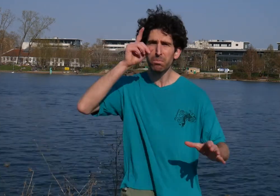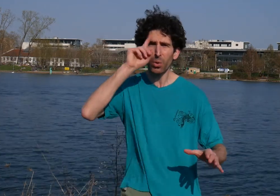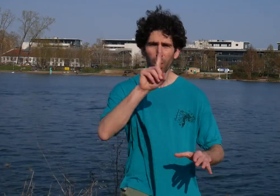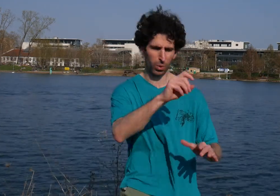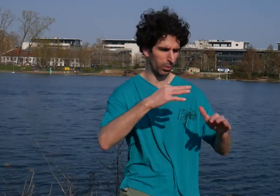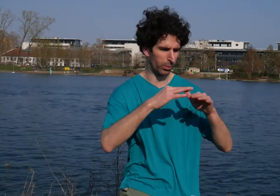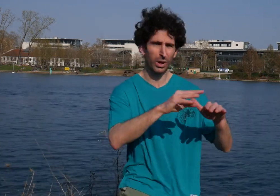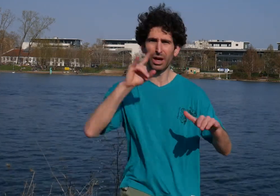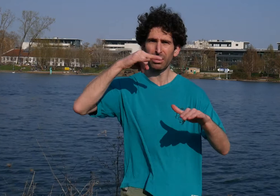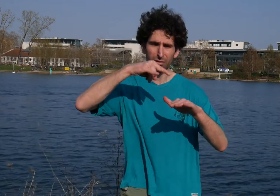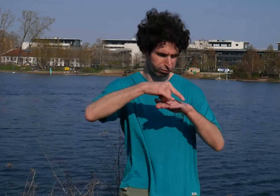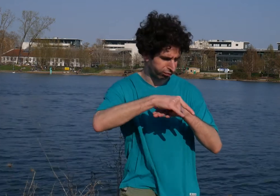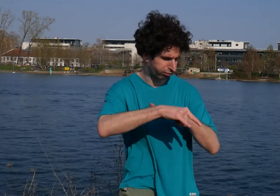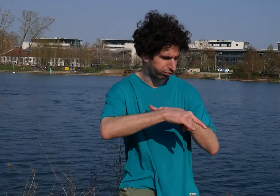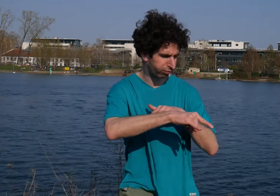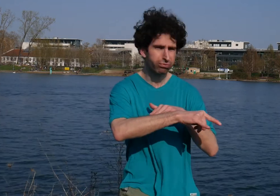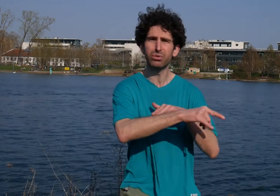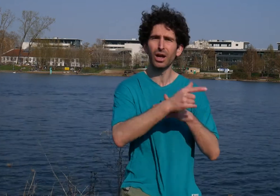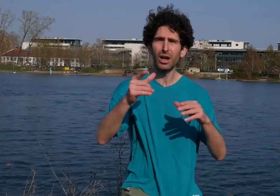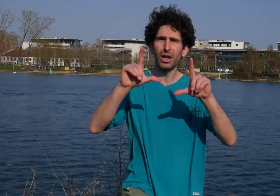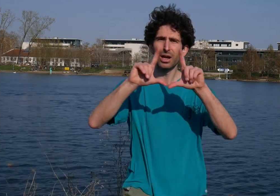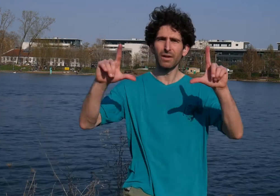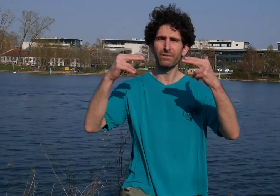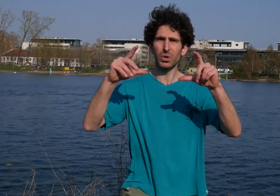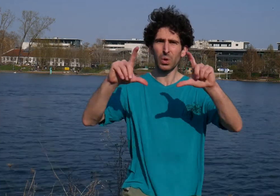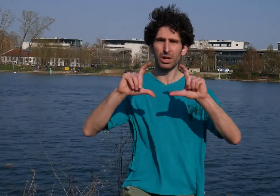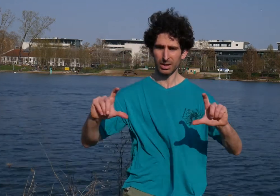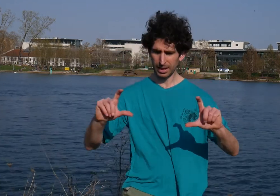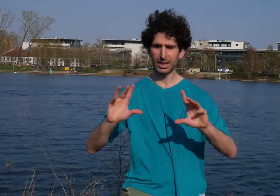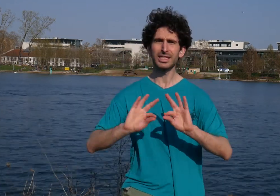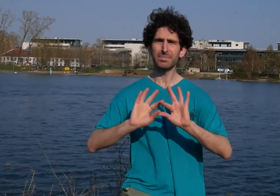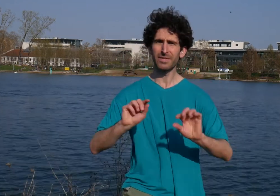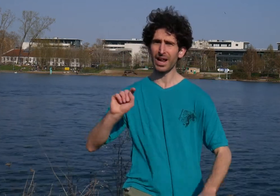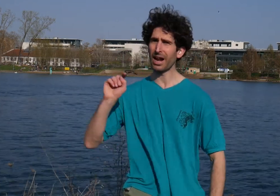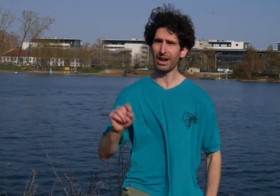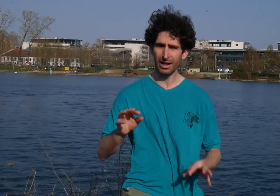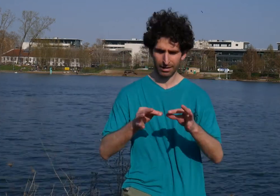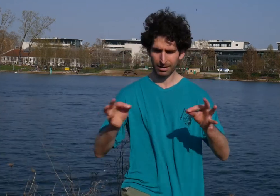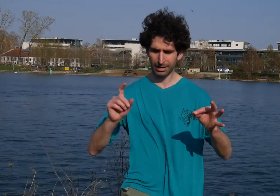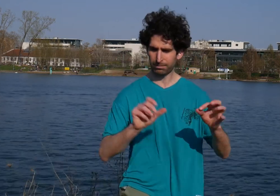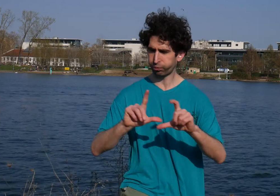Pourquoi un chemin de fer plonge dans l'eau ? Sous la vidéo se trouve le descriptif où tu peux cliquer sur un lien